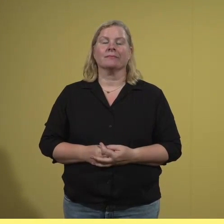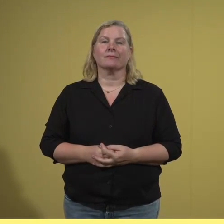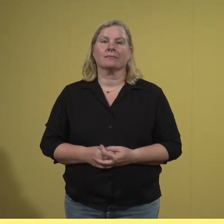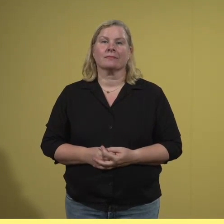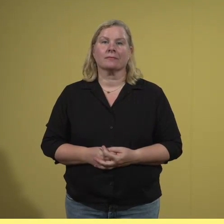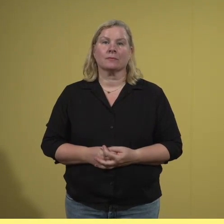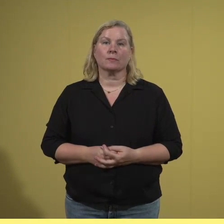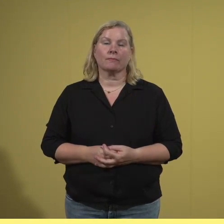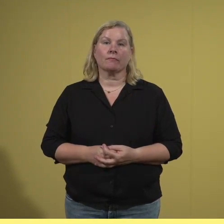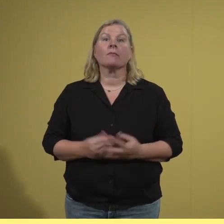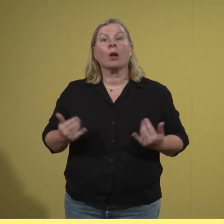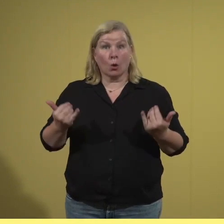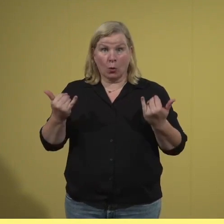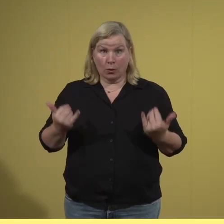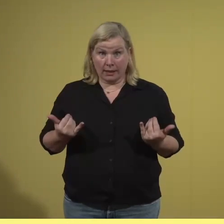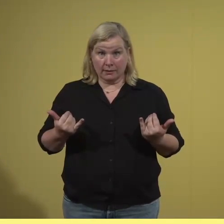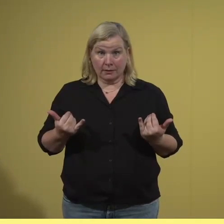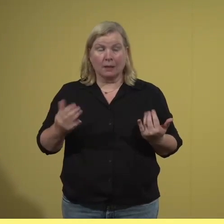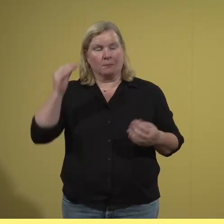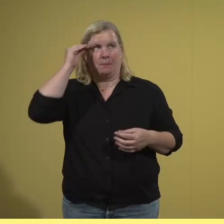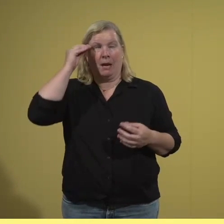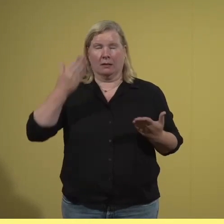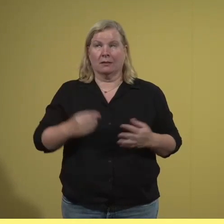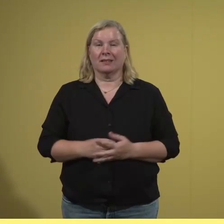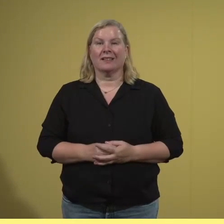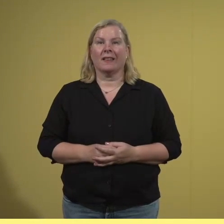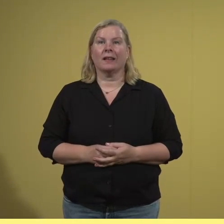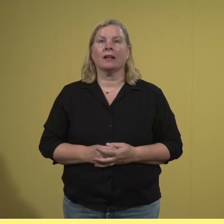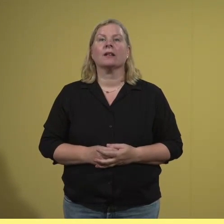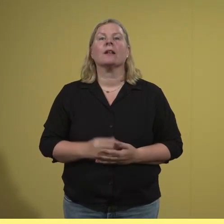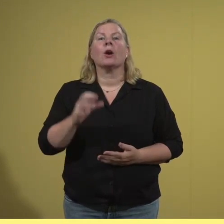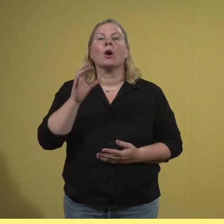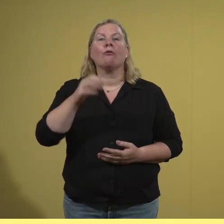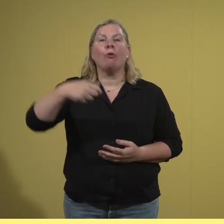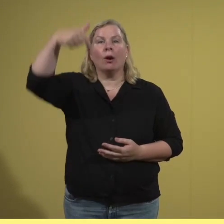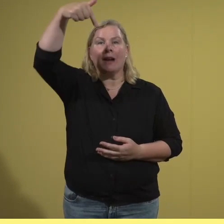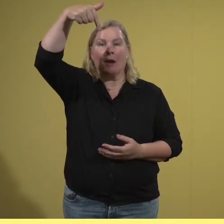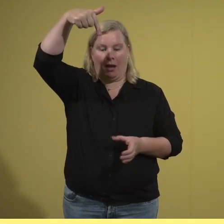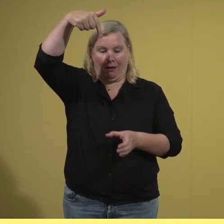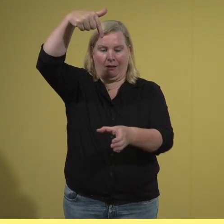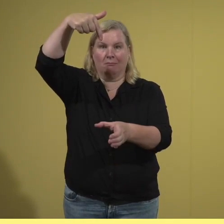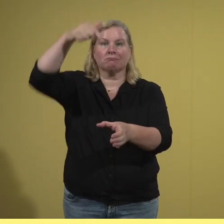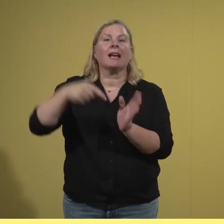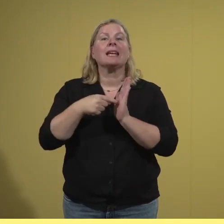und dann bist du fast schon innendrin kernfrei. Das ist ja super. So, das ist schon mal schön. Und jetzt kannst du- Also merken! Das zeige ich jetzt auch für die Deckenkamera.